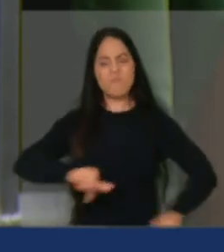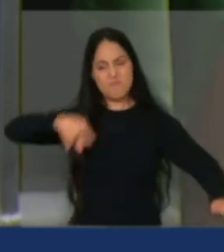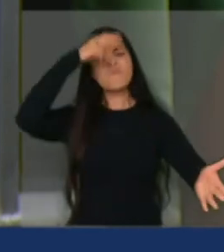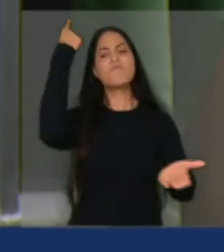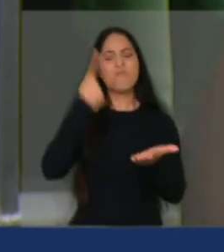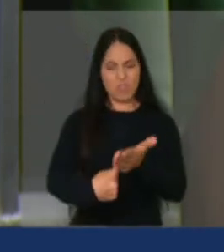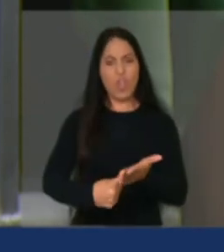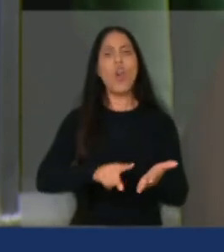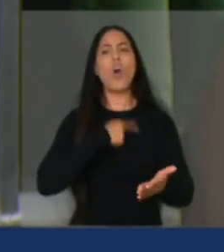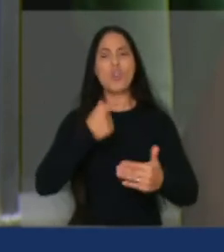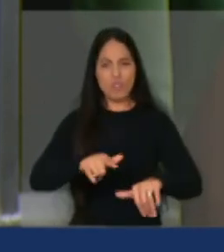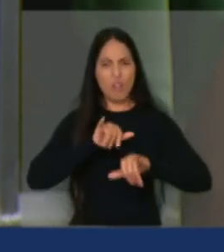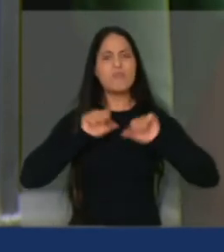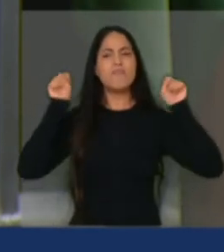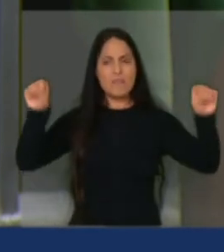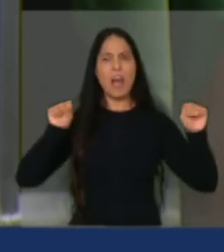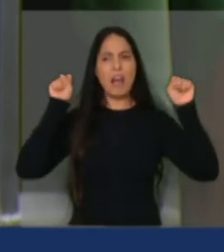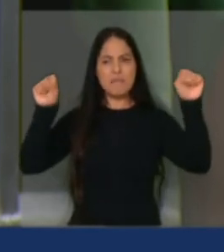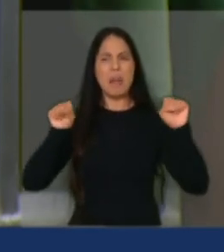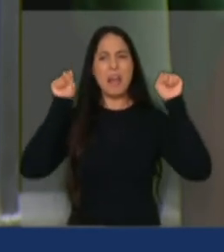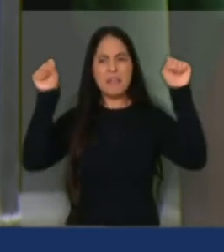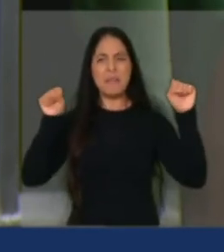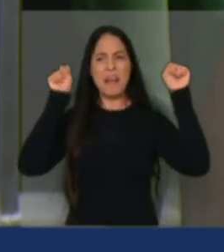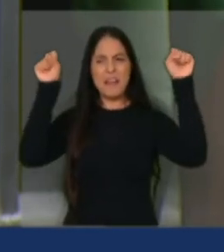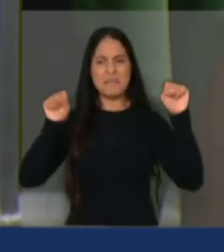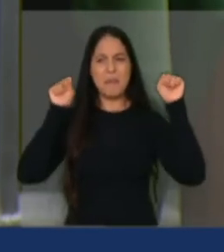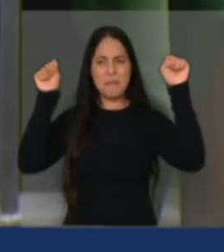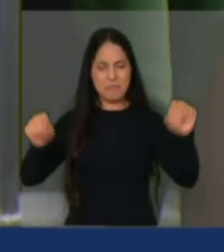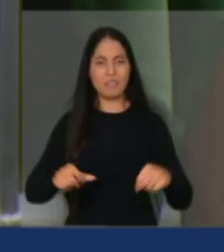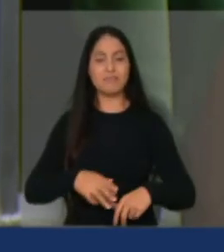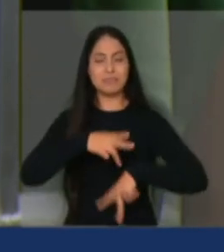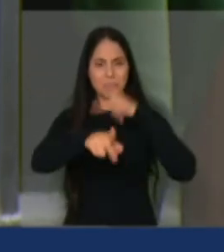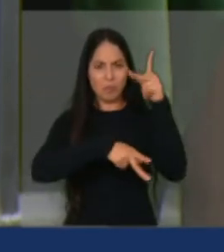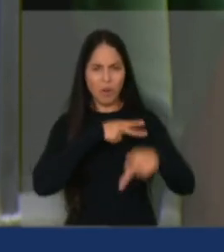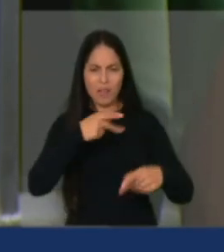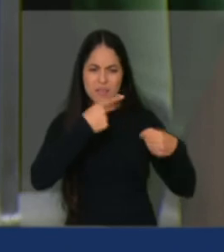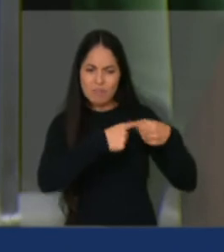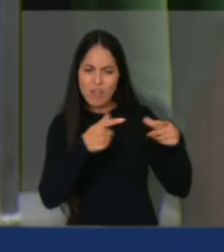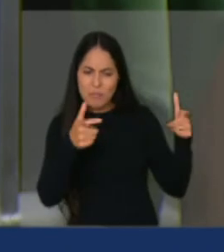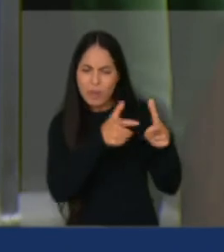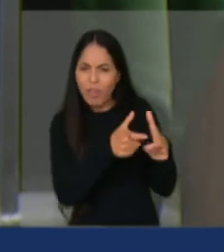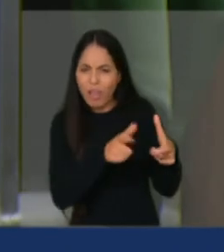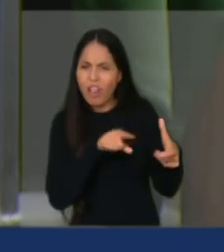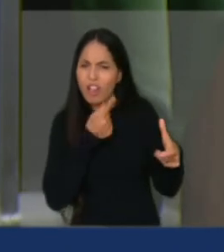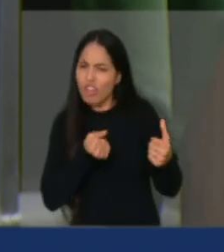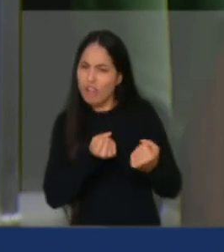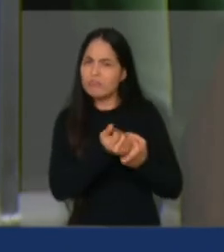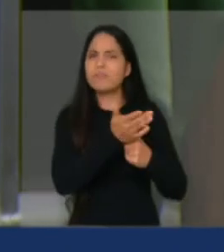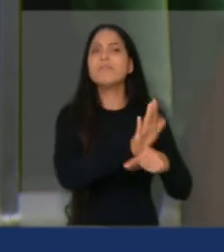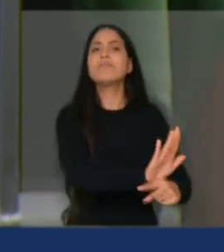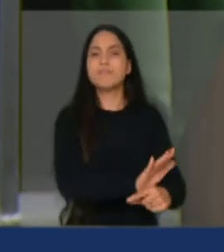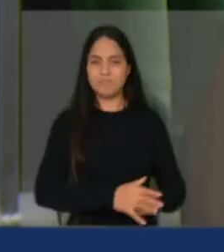FAREMOS NA CAMPANHA, DE OLHAR PARA PEQUENOS MUNICÍPIOS BRASILEIROS, MAS PRESIDENTE, PARA CONCLUIR, GOSTARIA DE FALAR SOBRE A QUESTÃO DO VOTO